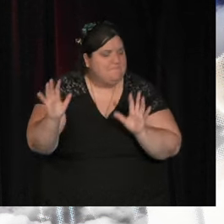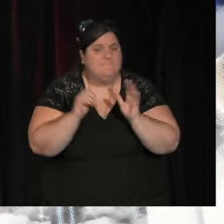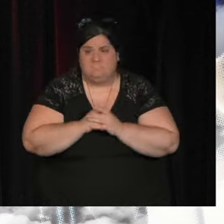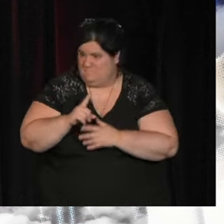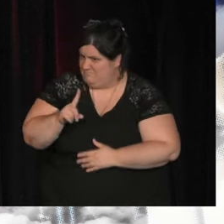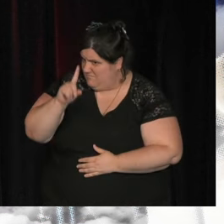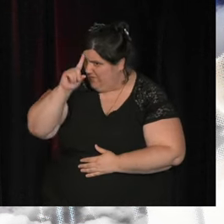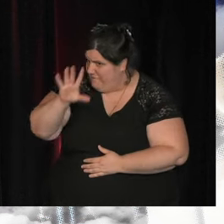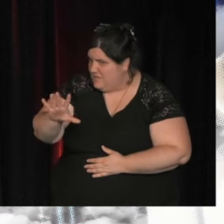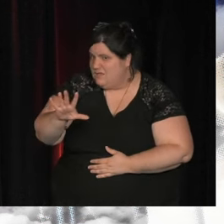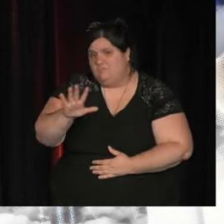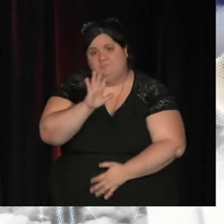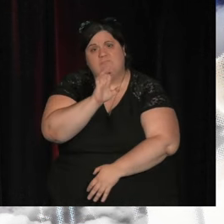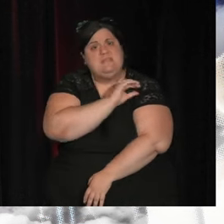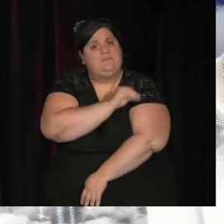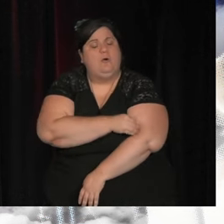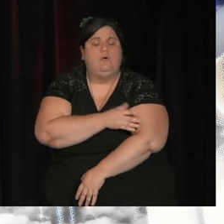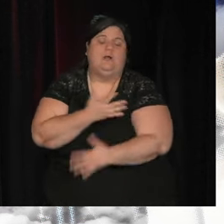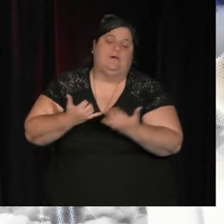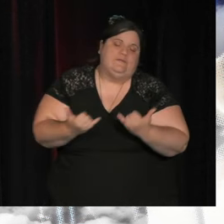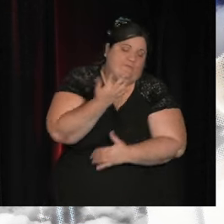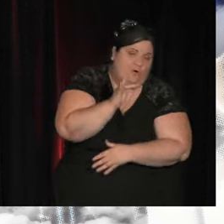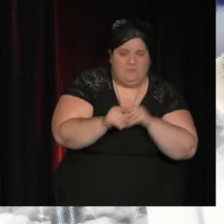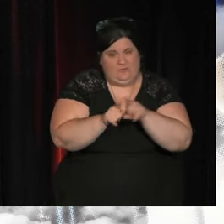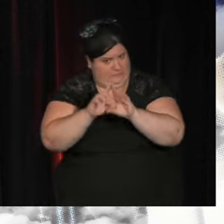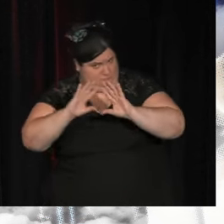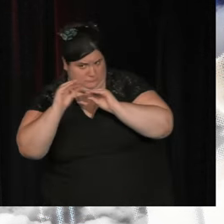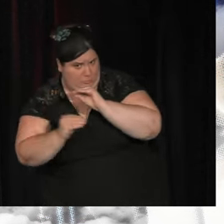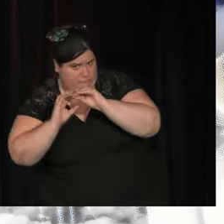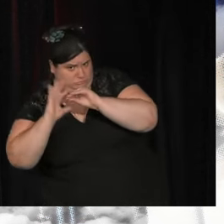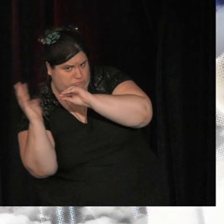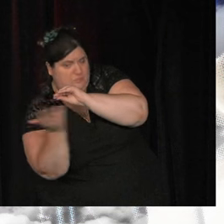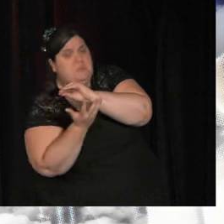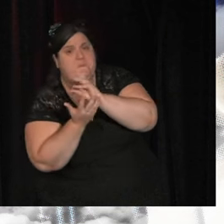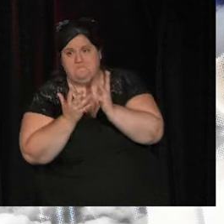en France, mais même de manière un peu plus internationale, avoir un peu des lettres de noblesse ?